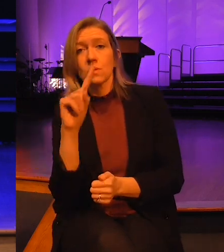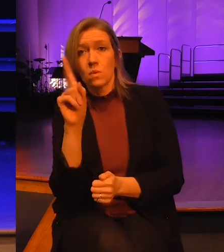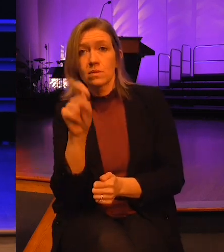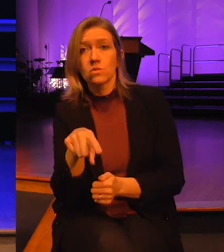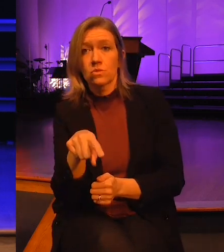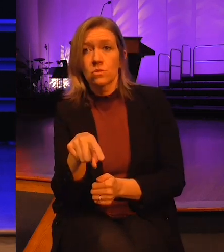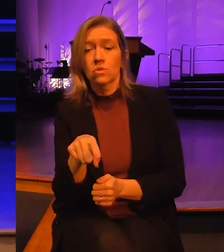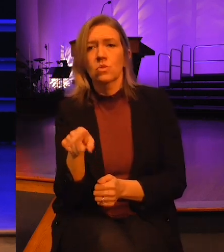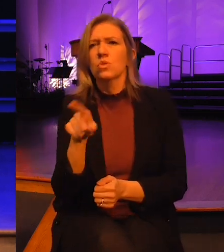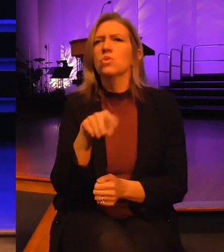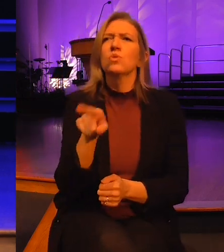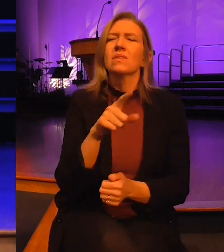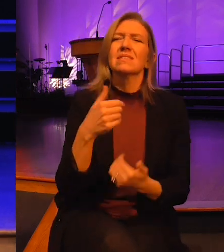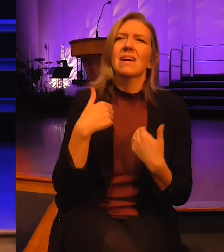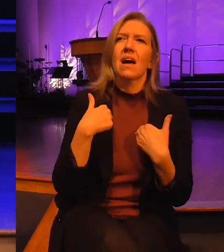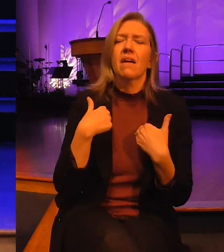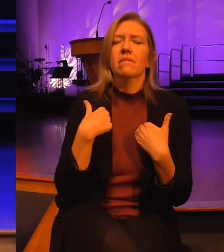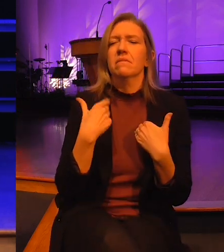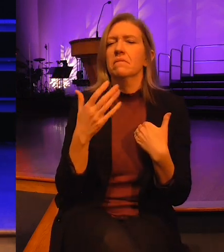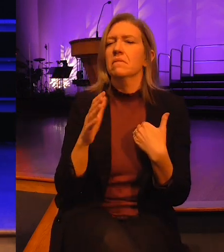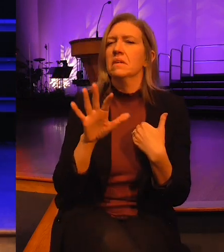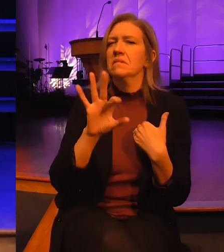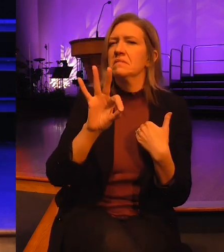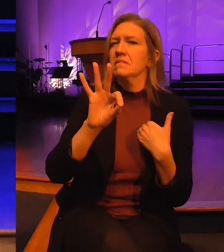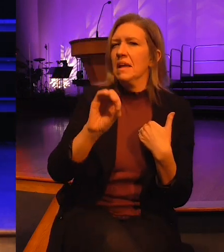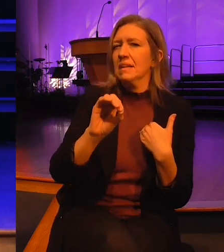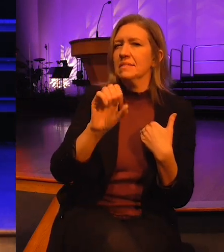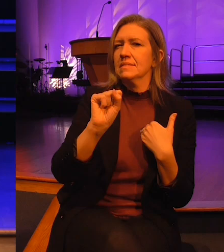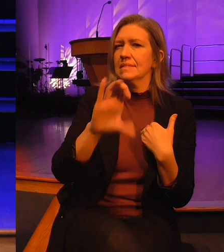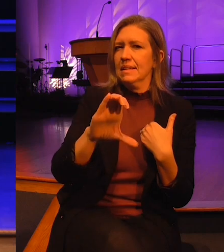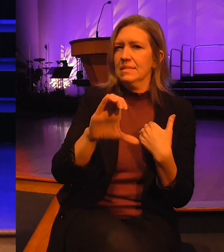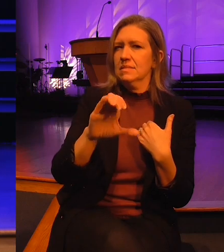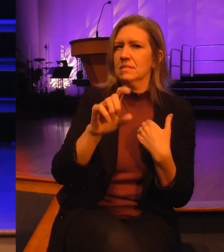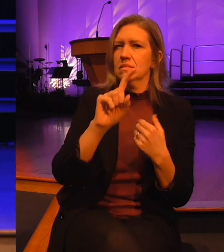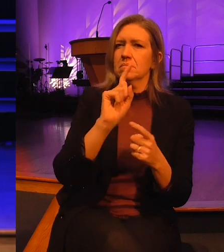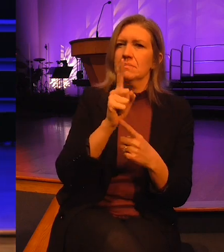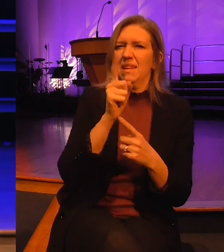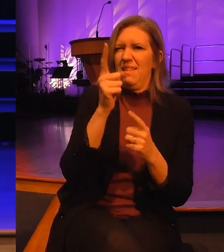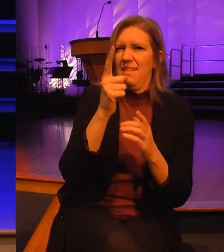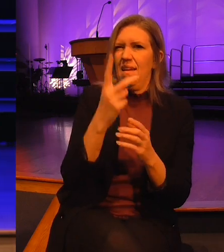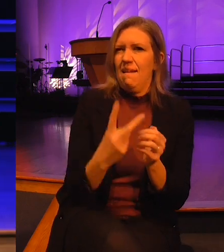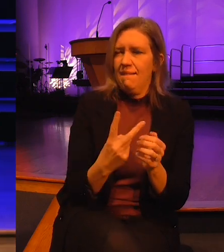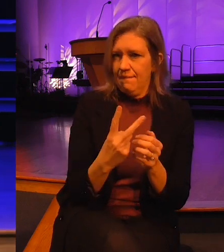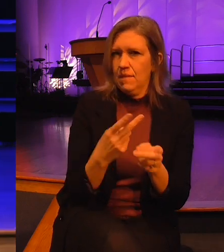más de 90 segundos para responderla. Lo que quiero que sepas mientras realizamos este